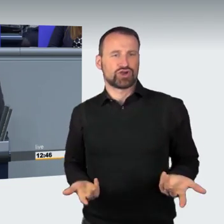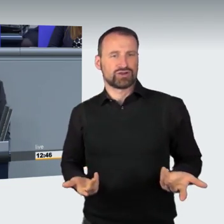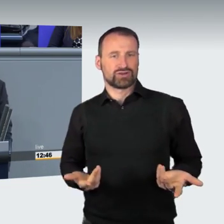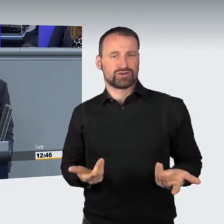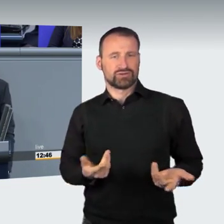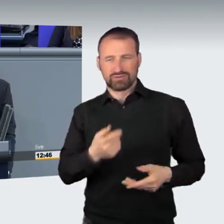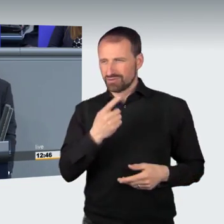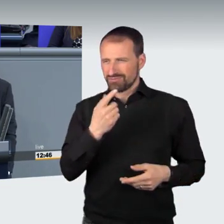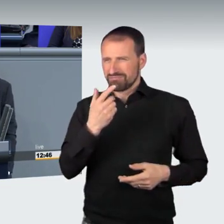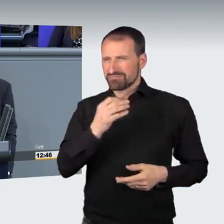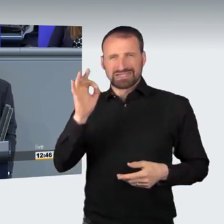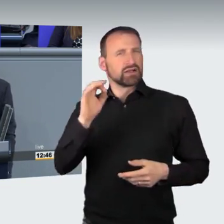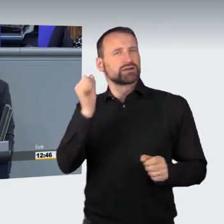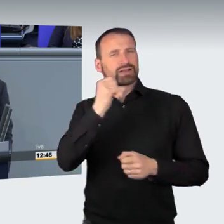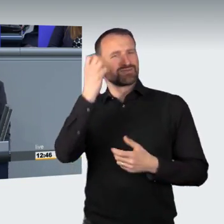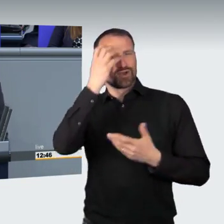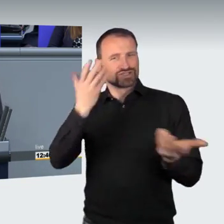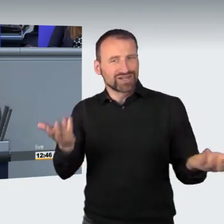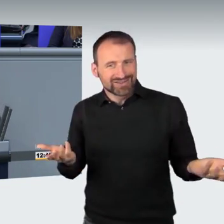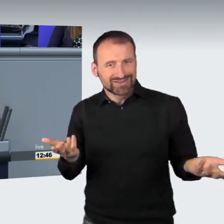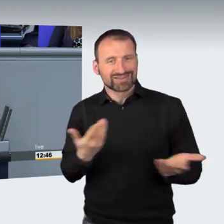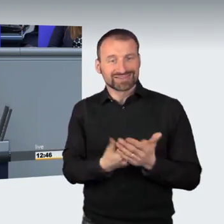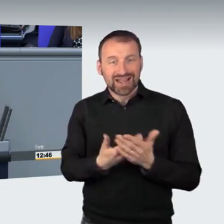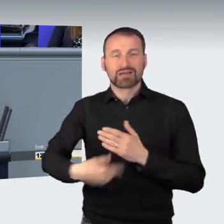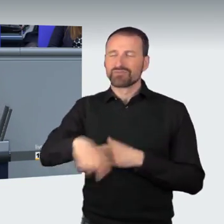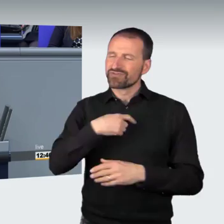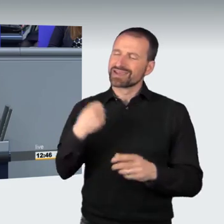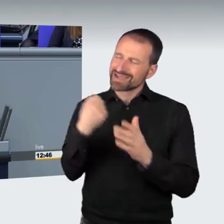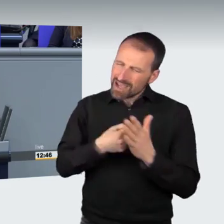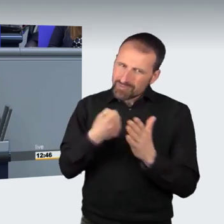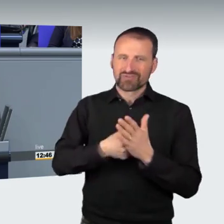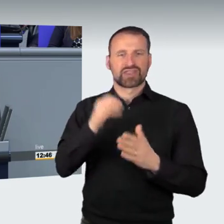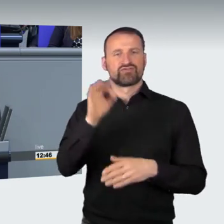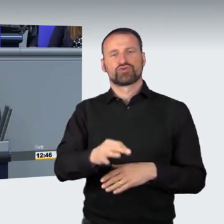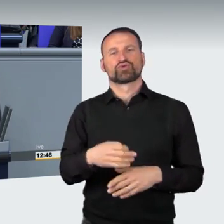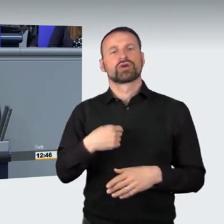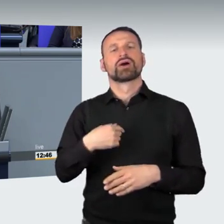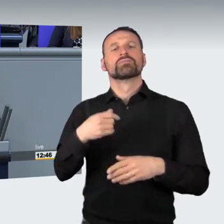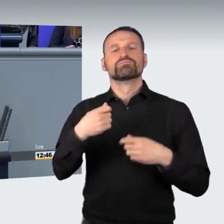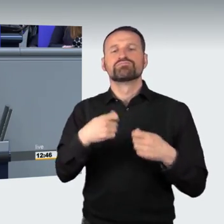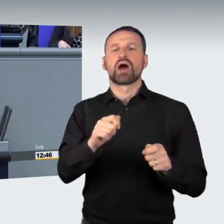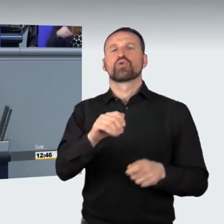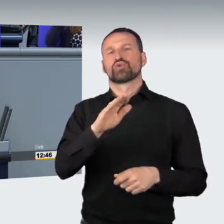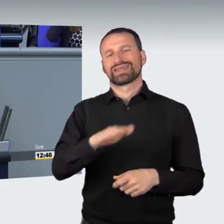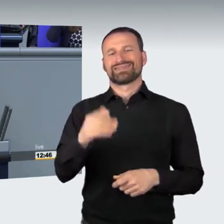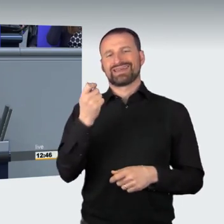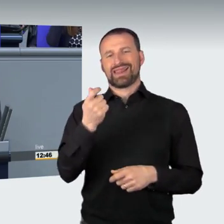und 400 000 Wohnungen brauchen. Ich bleibe dabei: Wir brauchen diese Wohnungen in allen Preissegmenten;